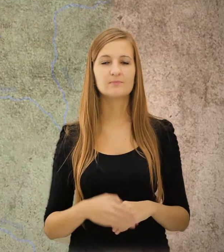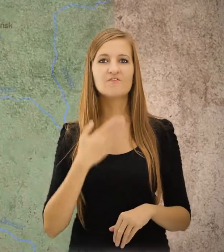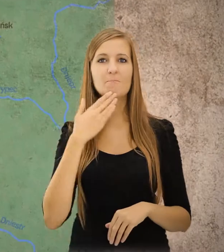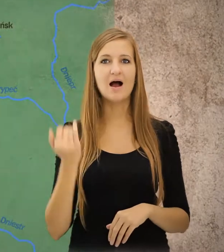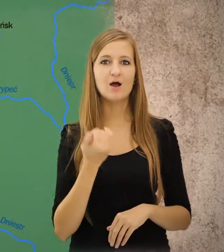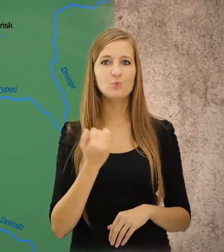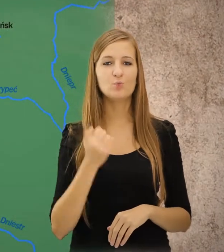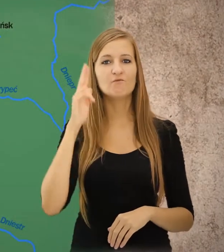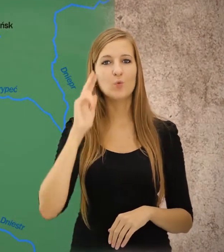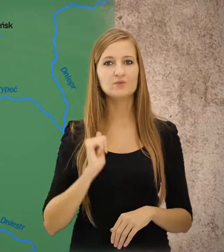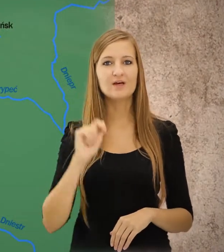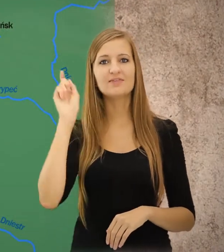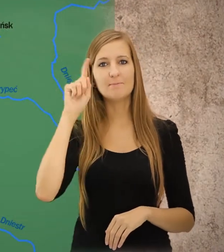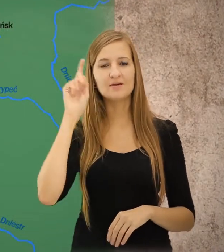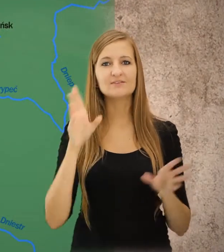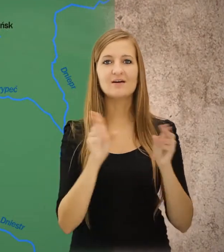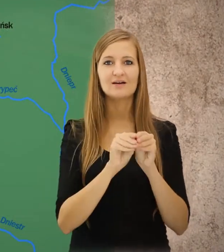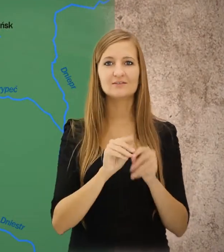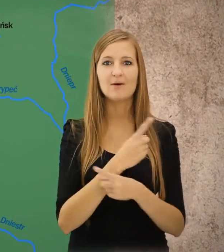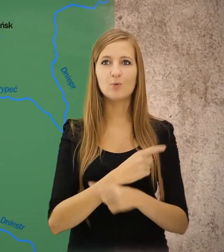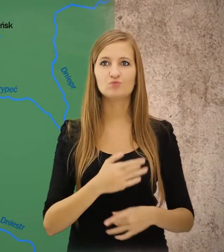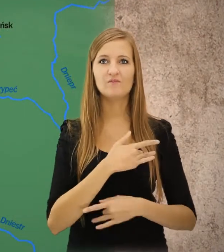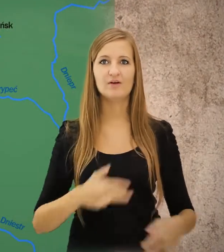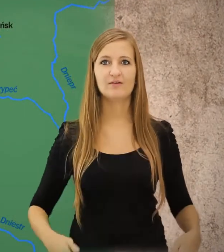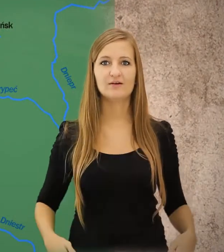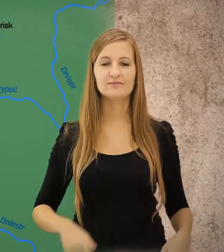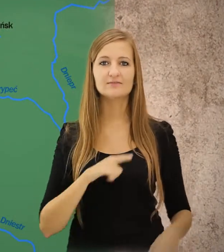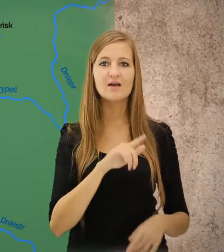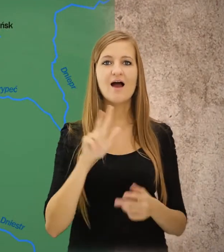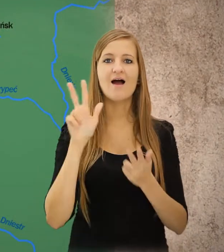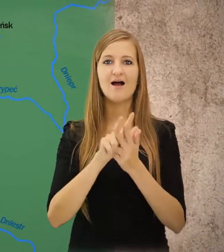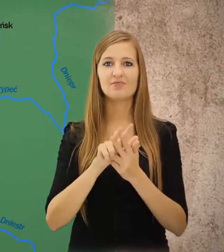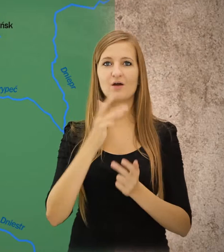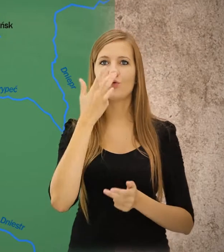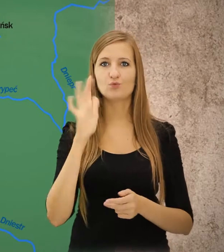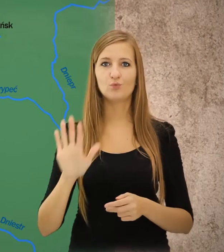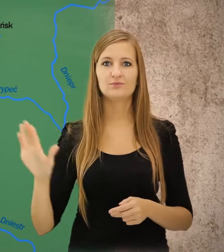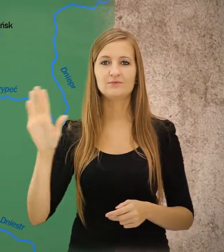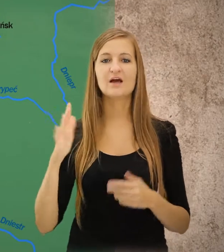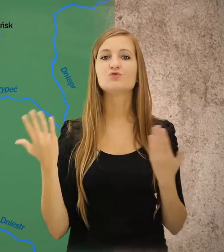W maju wojska niemieckie i austro-węgierskie razem przeprowadziły natarcie na Rosjan